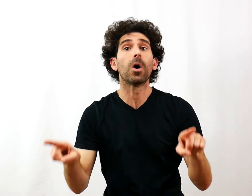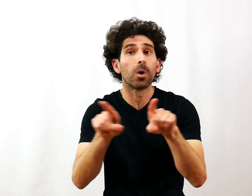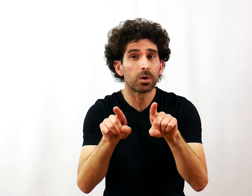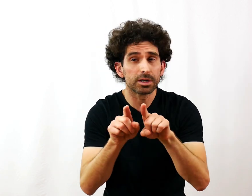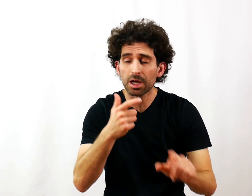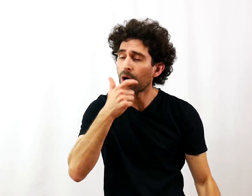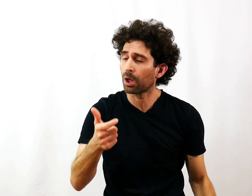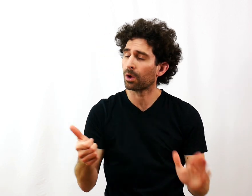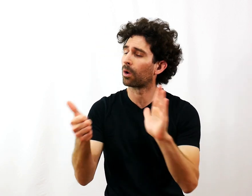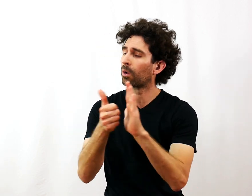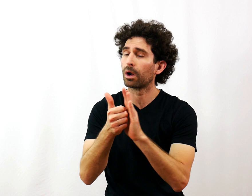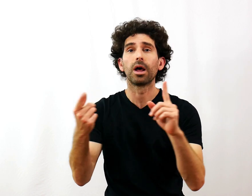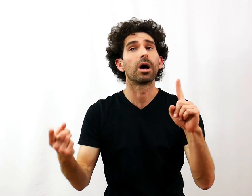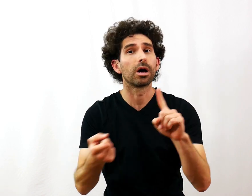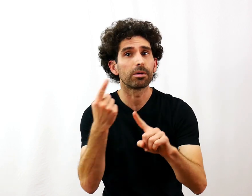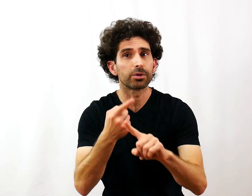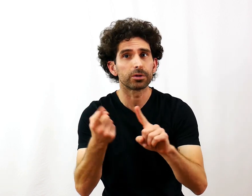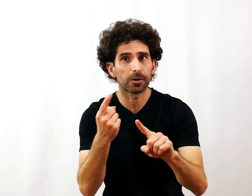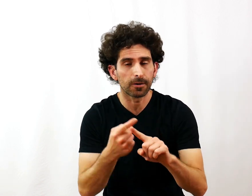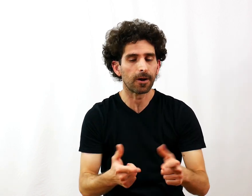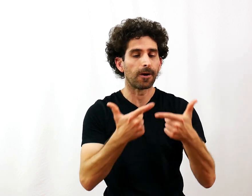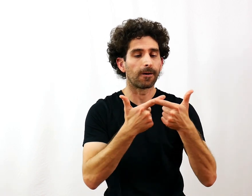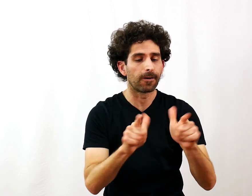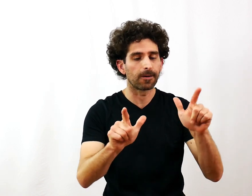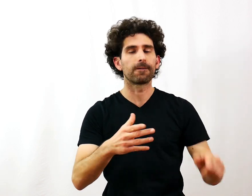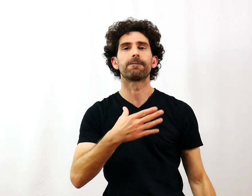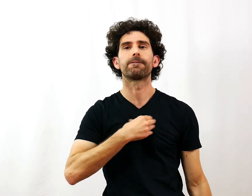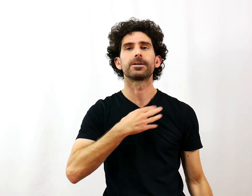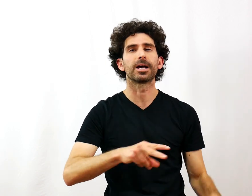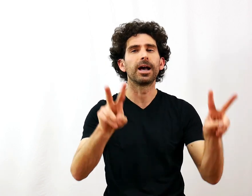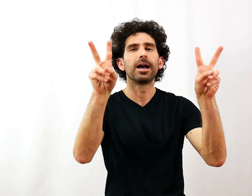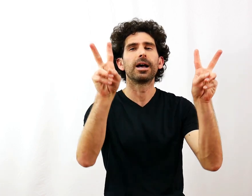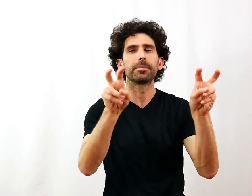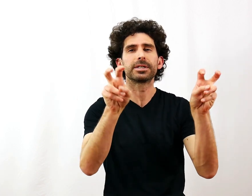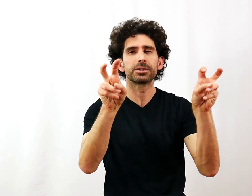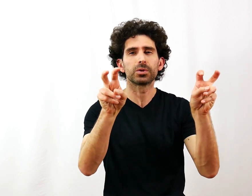Et aussi, la langue possède un rôle important dans les expressions françaises